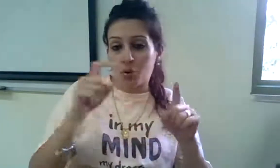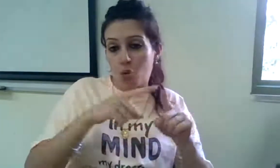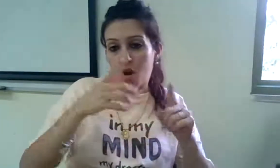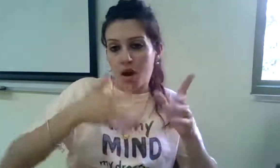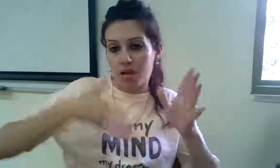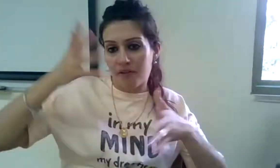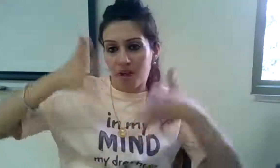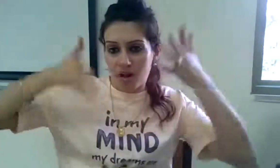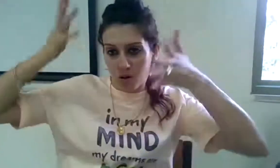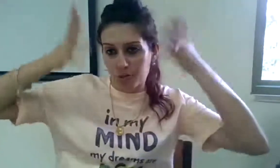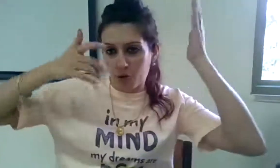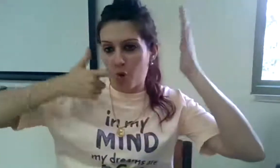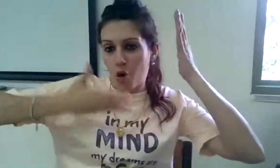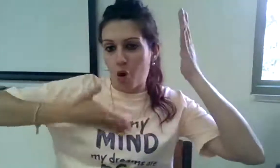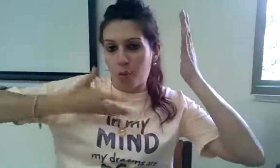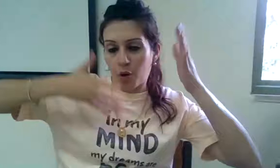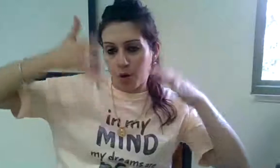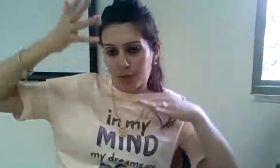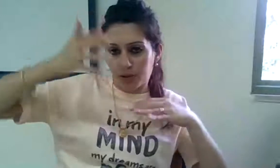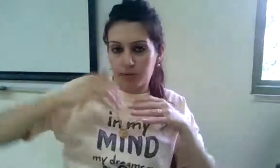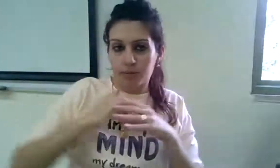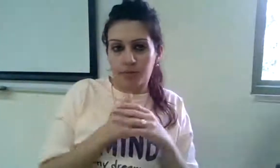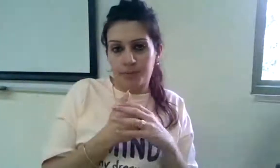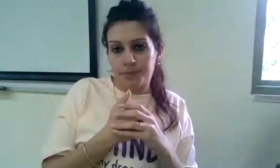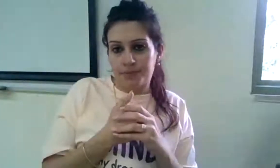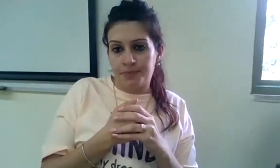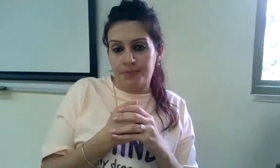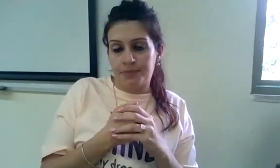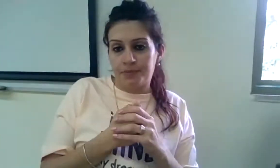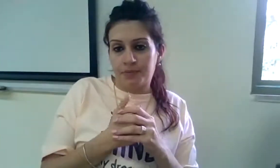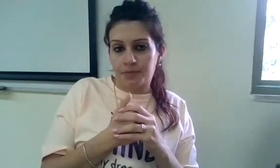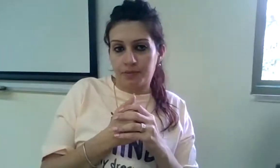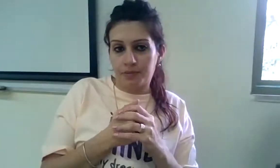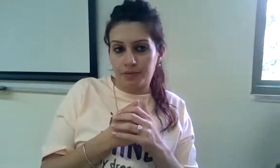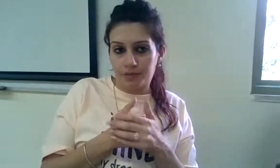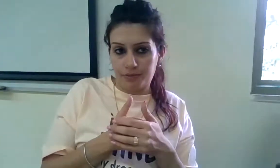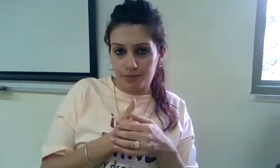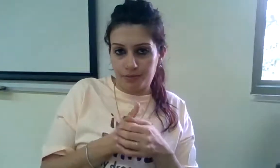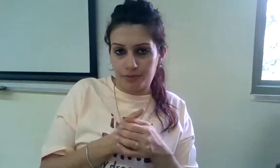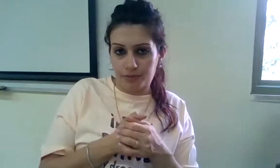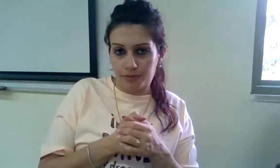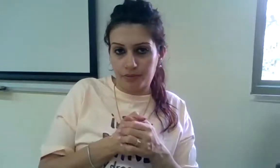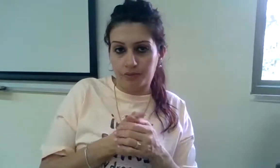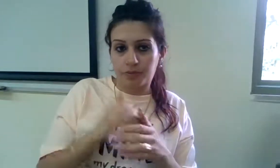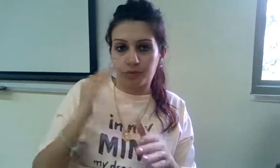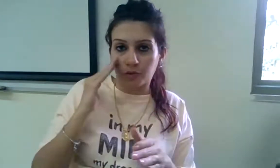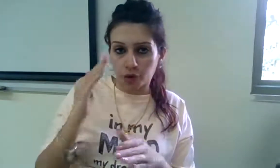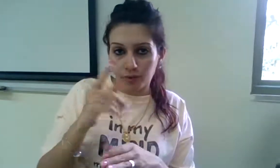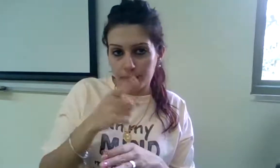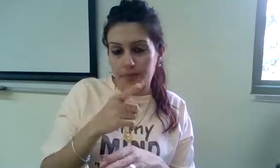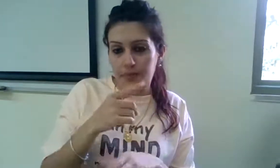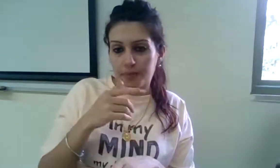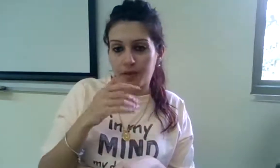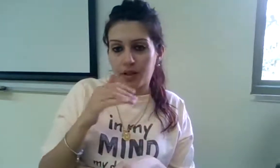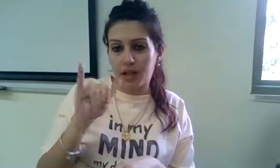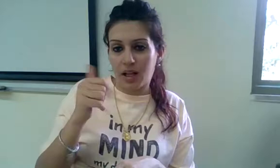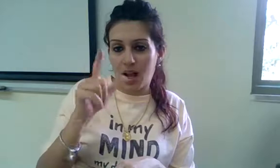وضمن نفس المنهجية فأن النتائج ستكون مختلفة لذلك فأن الظروف المختلفة هي ليست مشكلة كبيرة